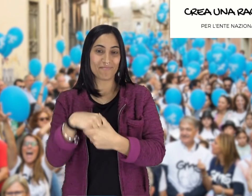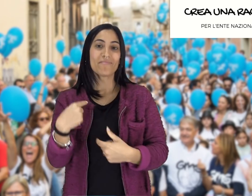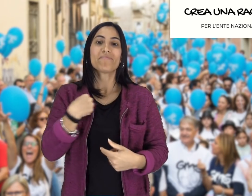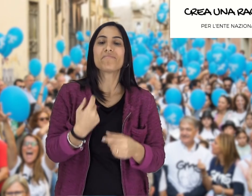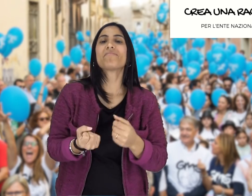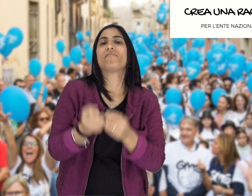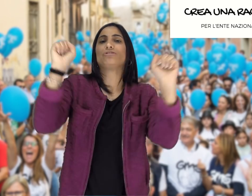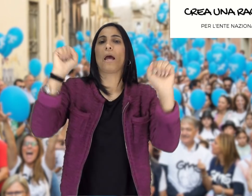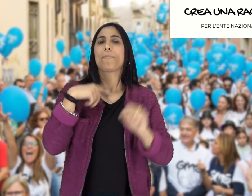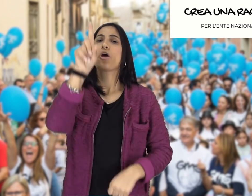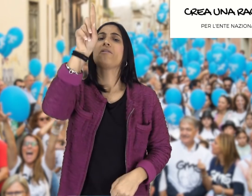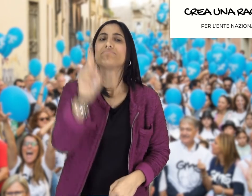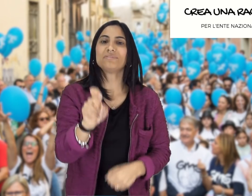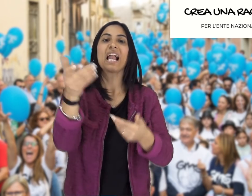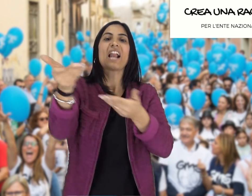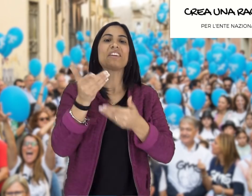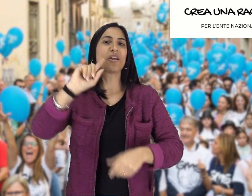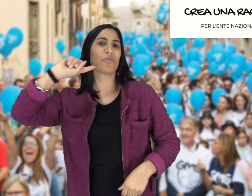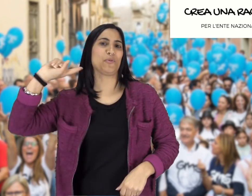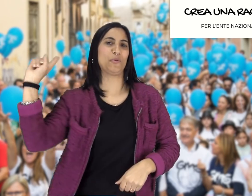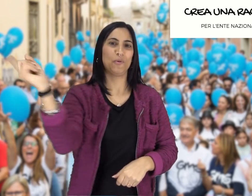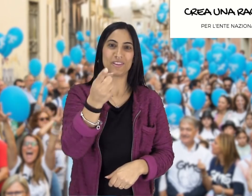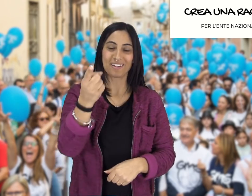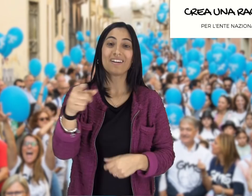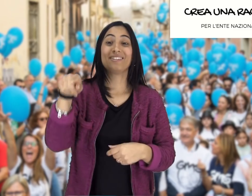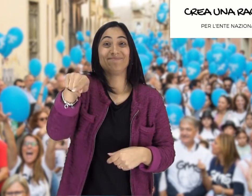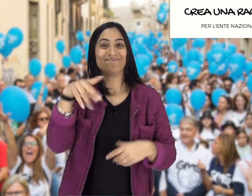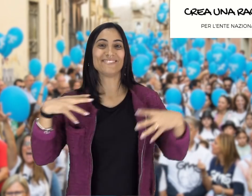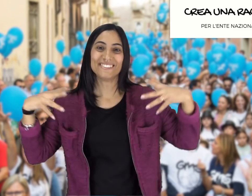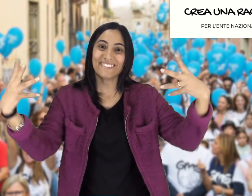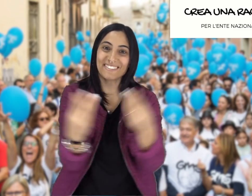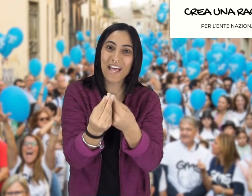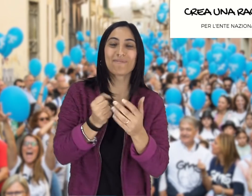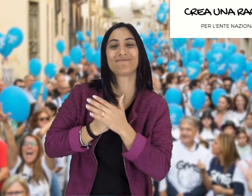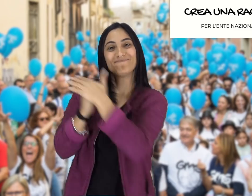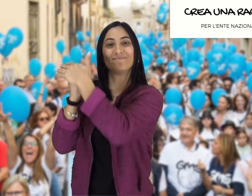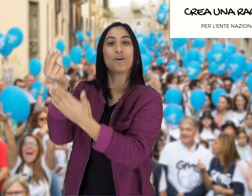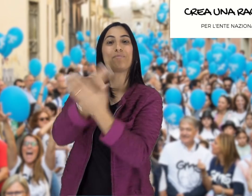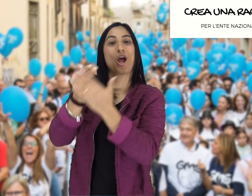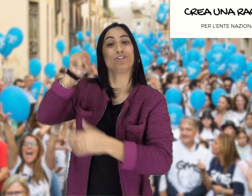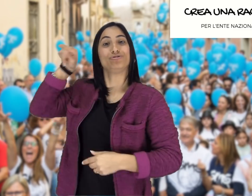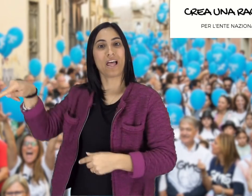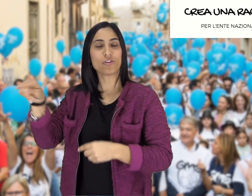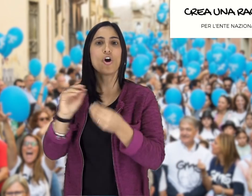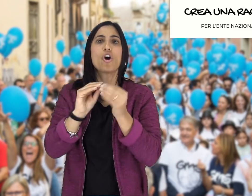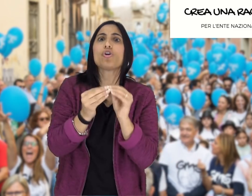È molto semplice creare una raccolta fondi su Facebook e invitare tutti i tuoi amici a seguirti con una donazione.